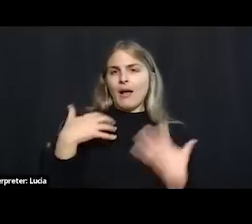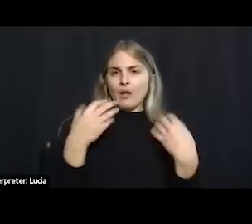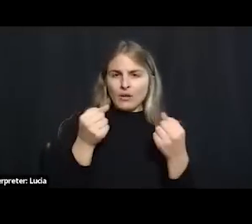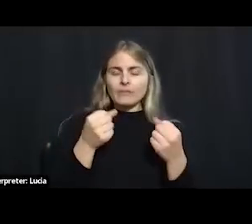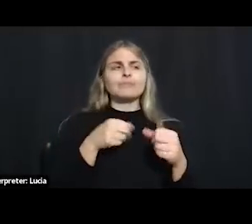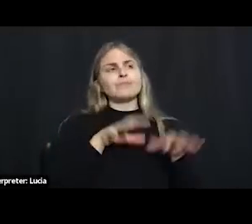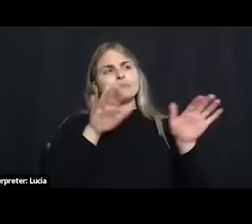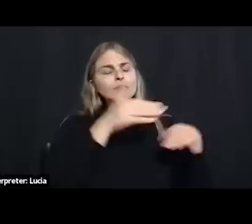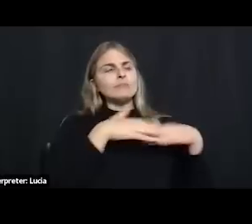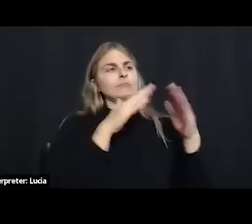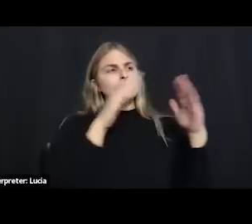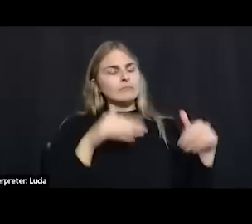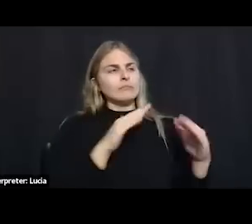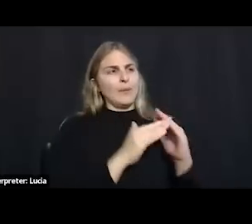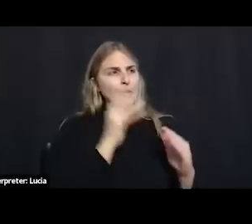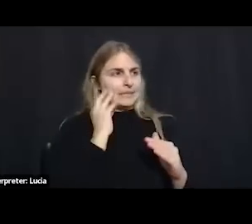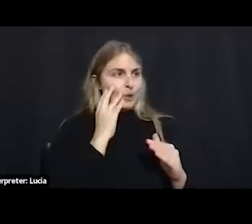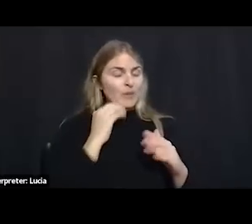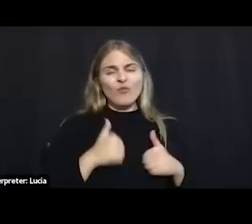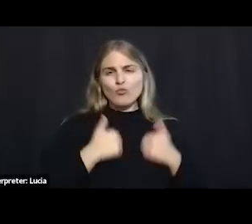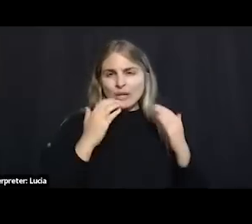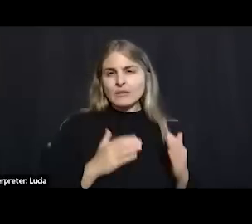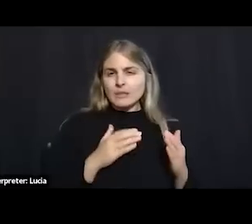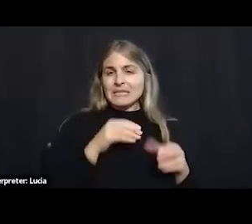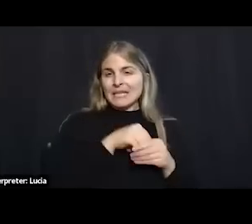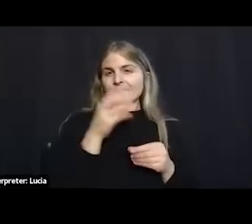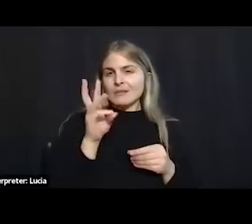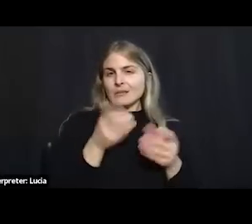y la experiencia comunitaria de los residentes de 16 sitios de vivienda de apoyo en Portland, Oregón.